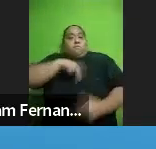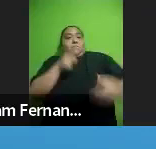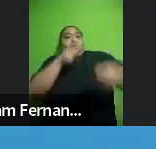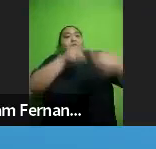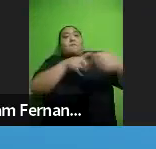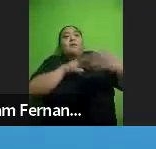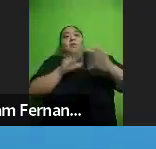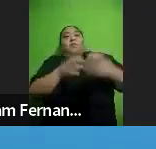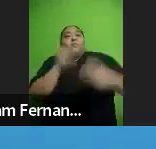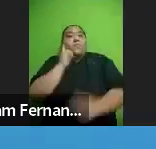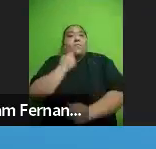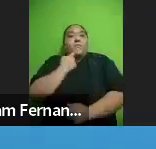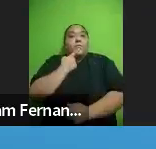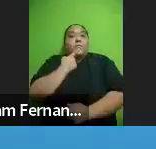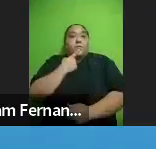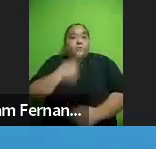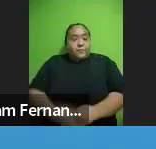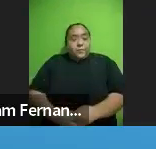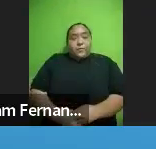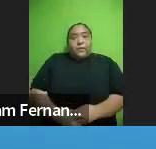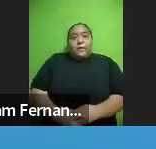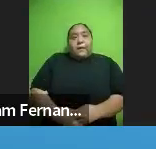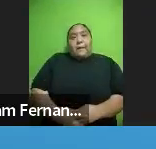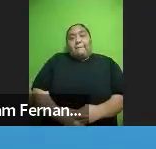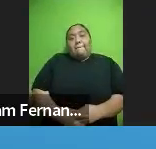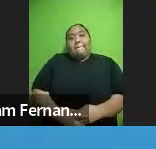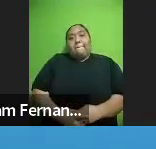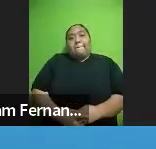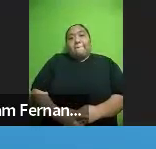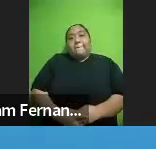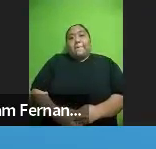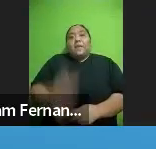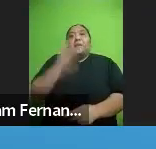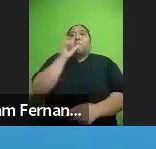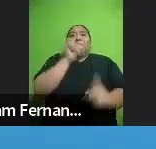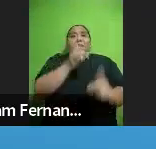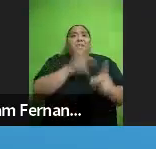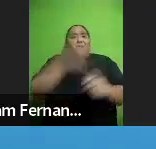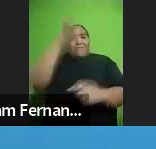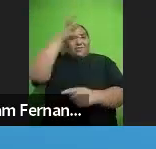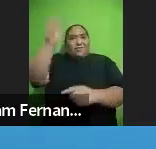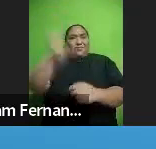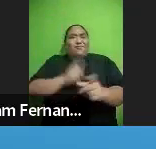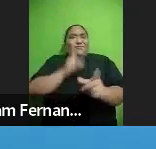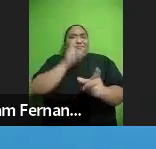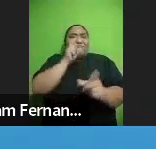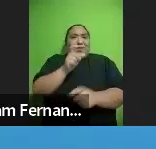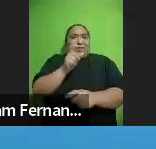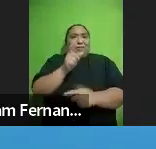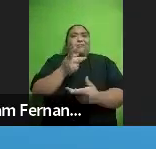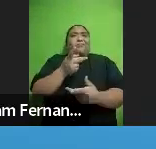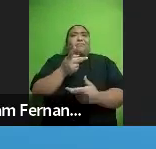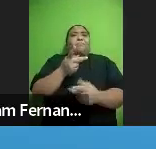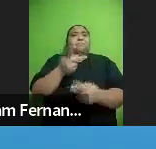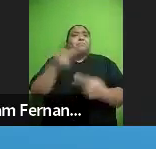de la comunidad de absorta bsorda término correcto es referirse a las